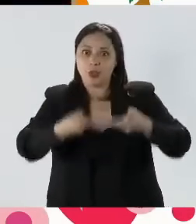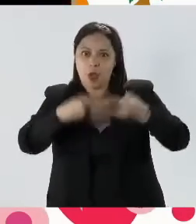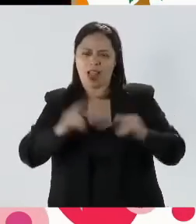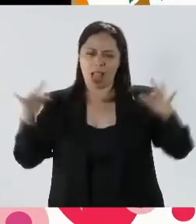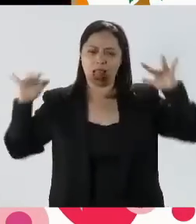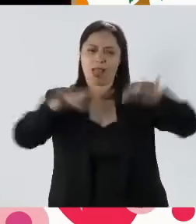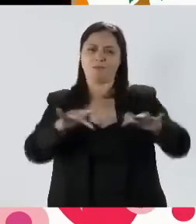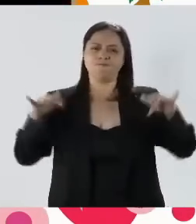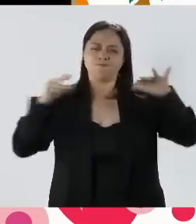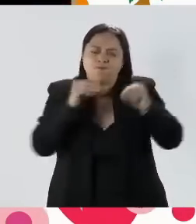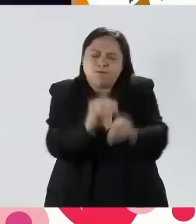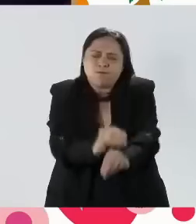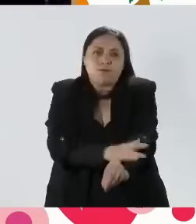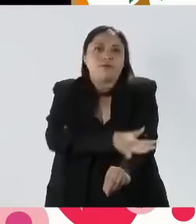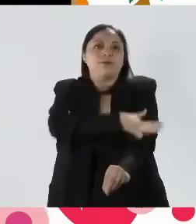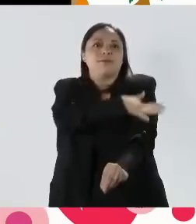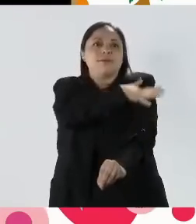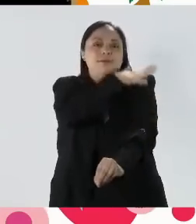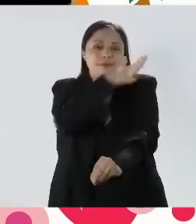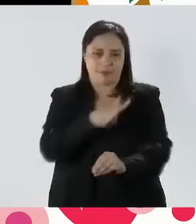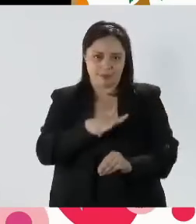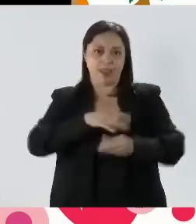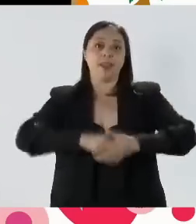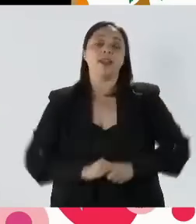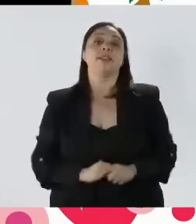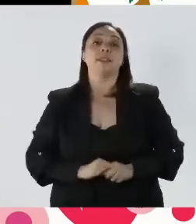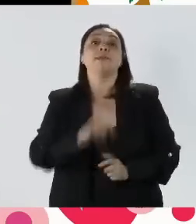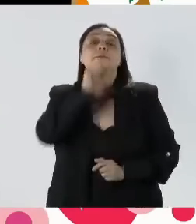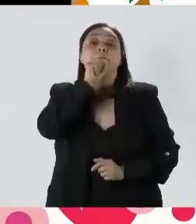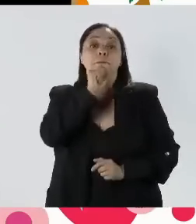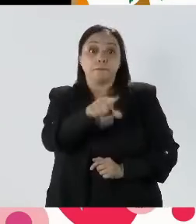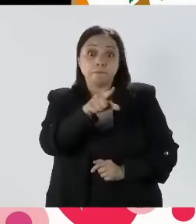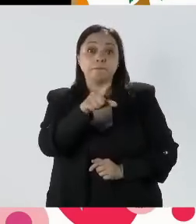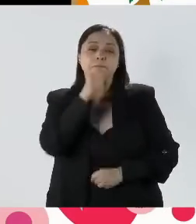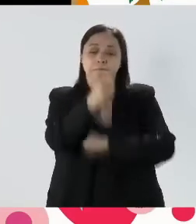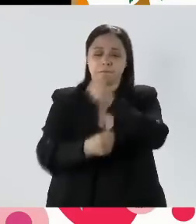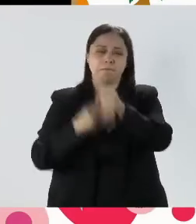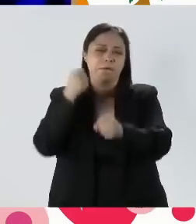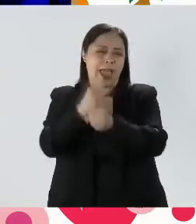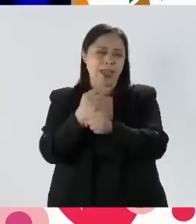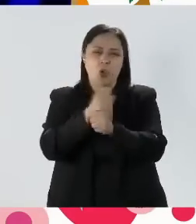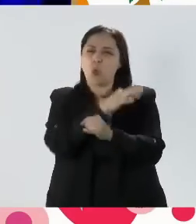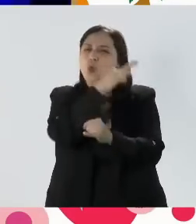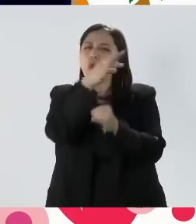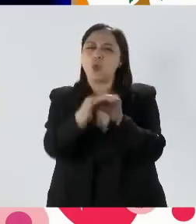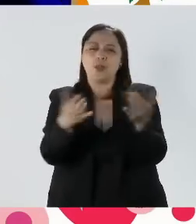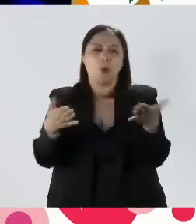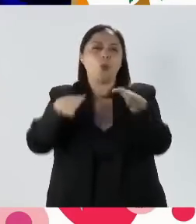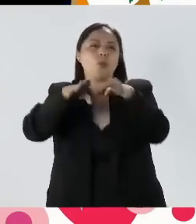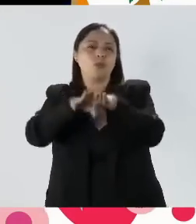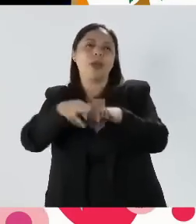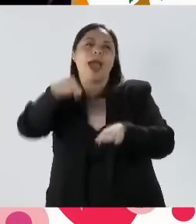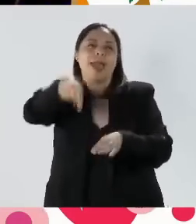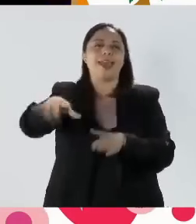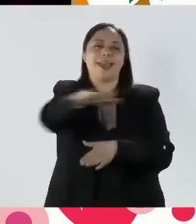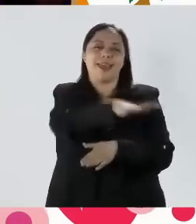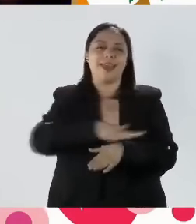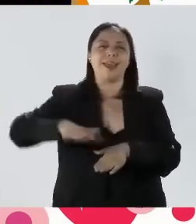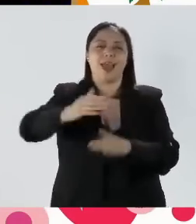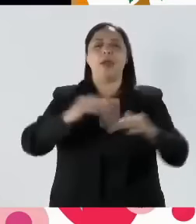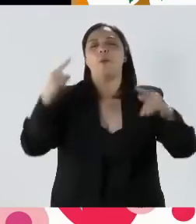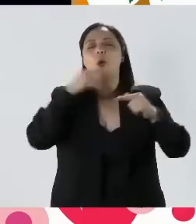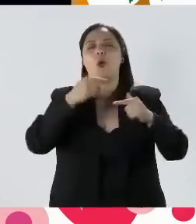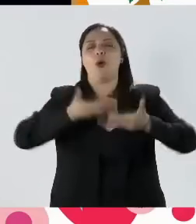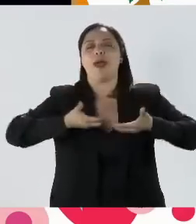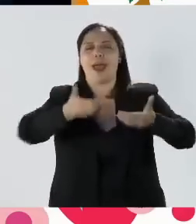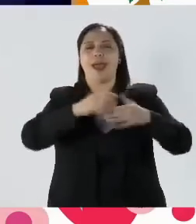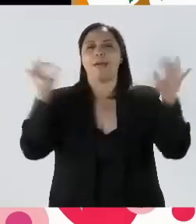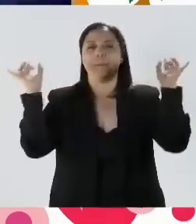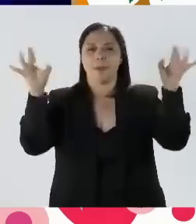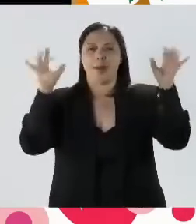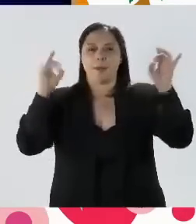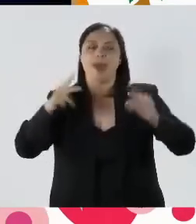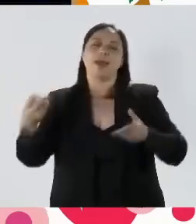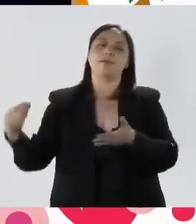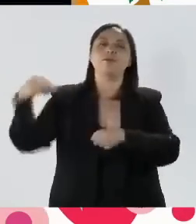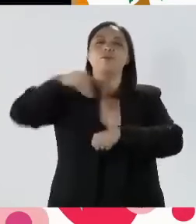y también acompañamos el fin de año el cierre del año con polimar en el Paseo de la Reforma